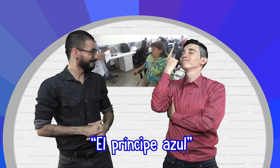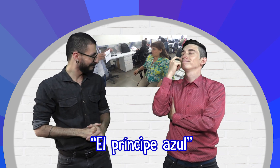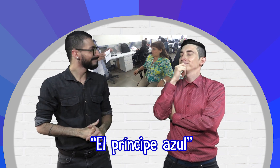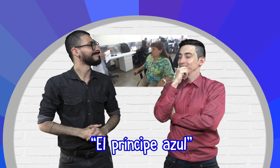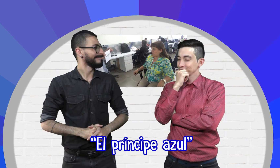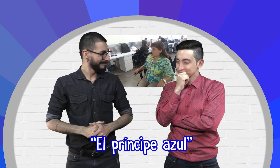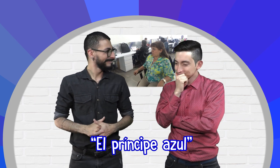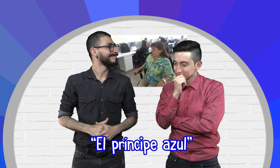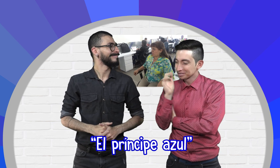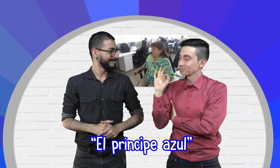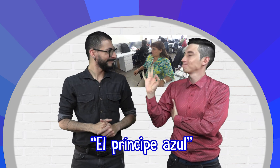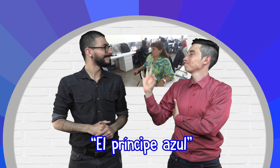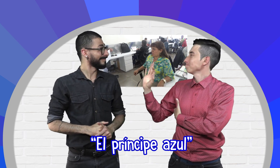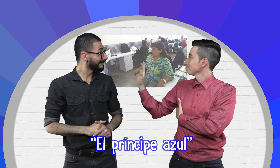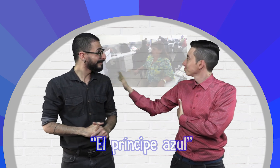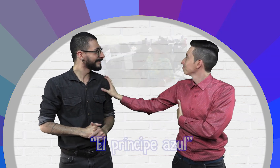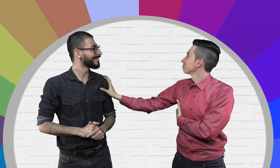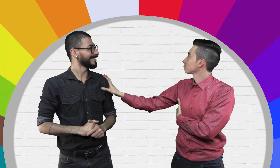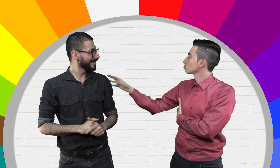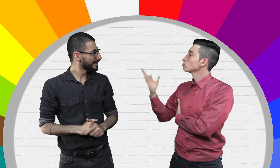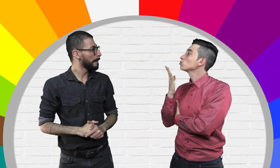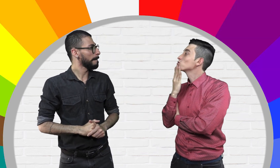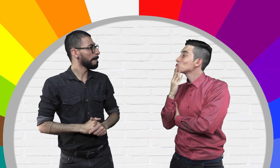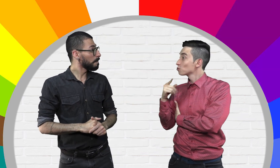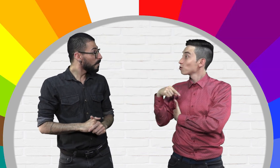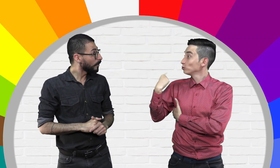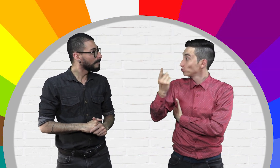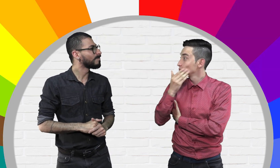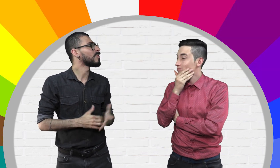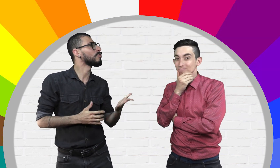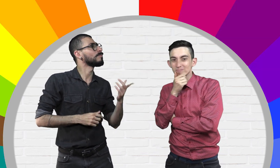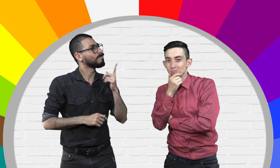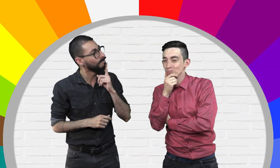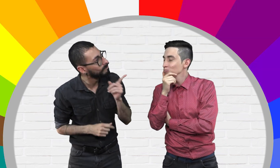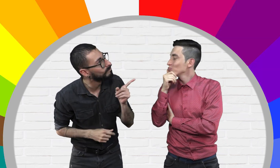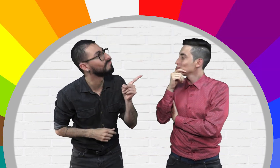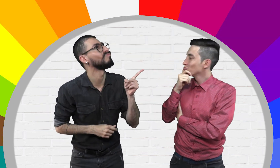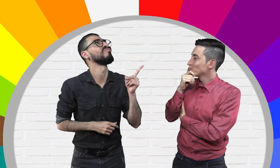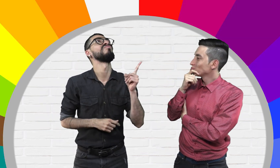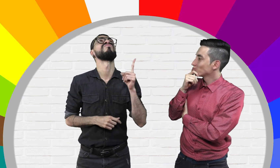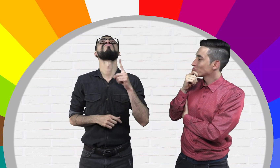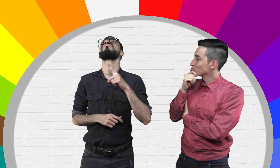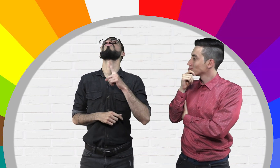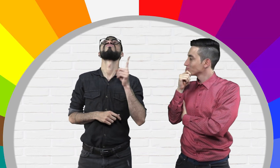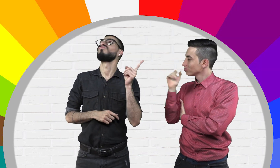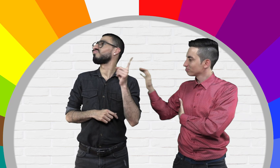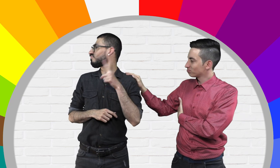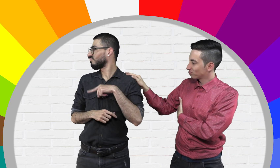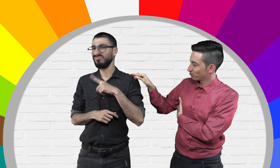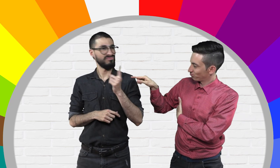Ok. Comprendo. Perfecto. Ahora escojamos otro color. ¿Cuál sería?